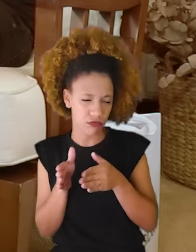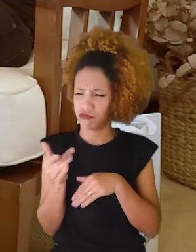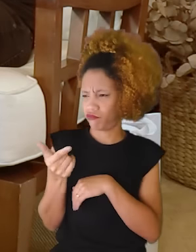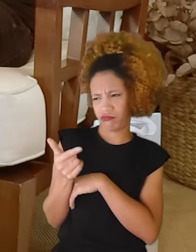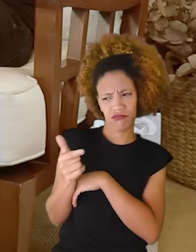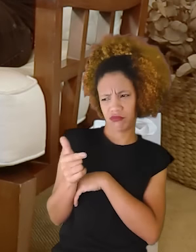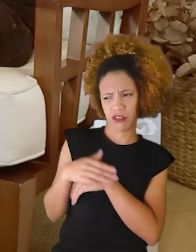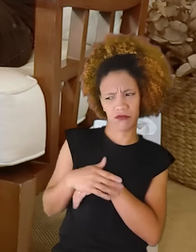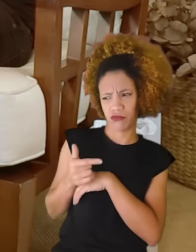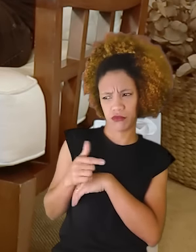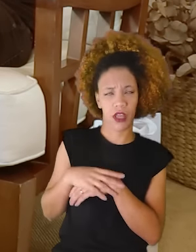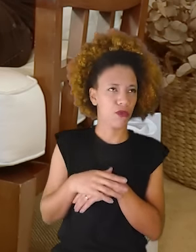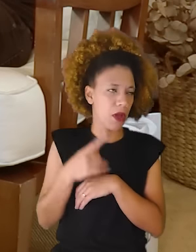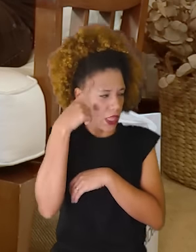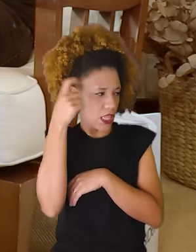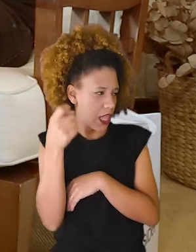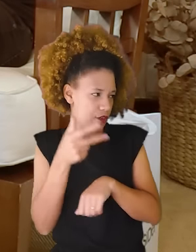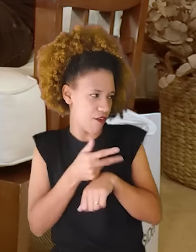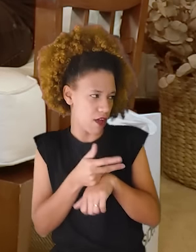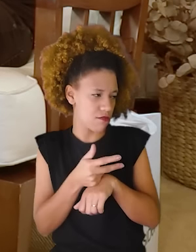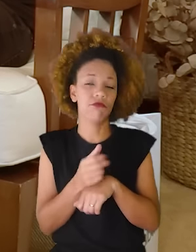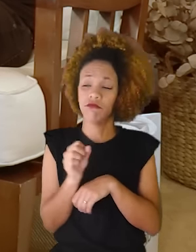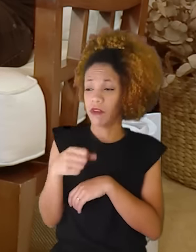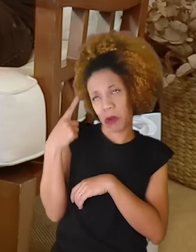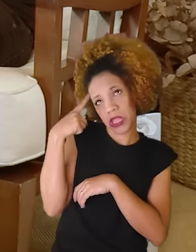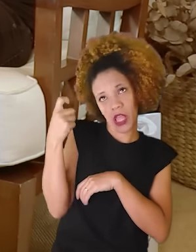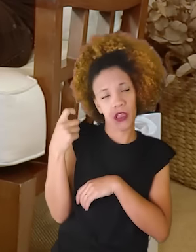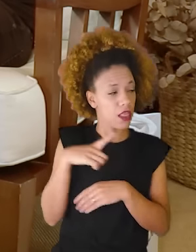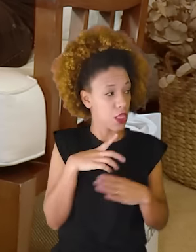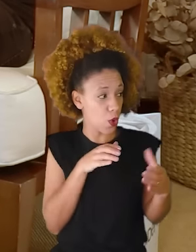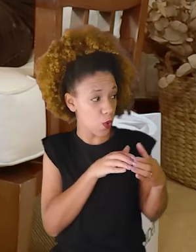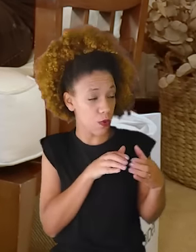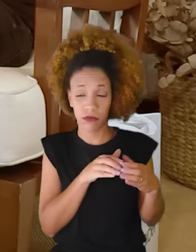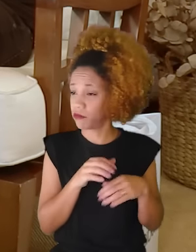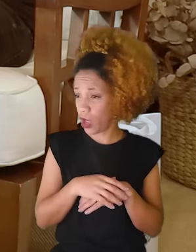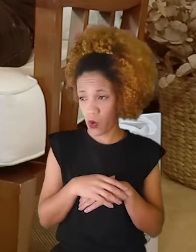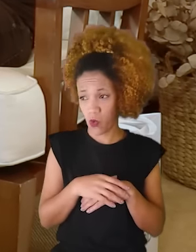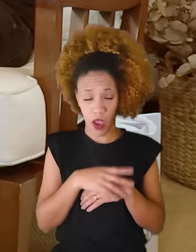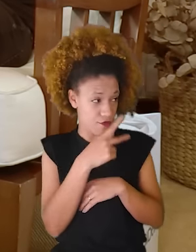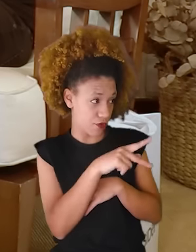não tem rotina Você tem uma ideia e faz tem uma ideia e faço é você tem uma equipe não é você não